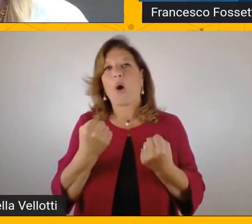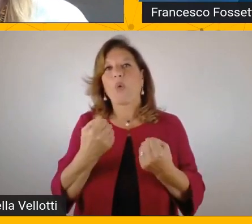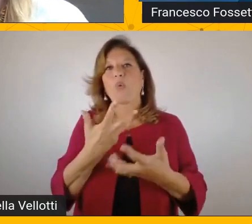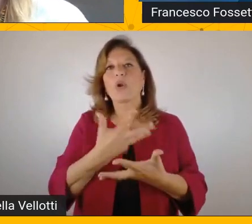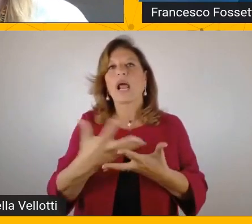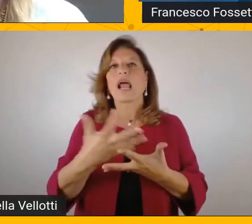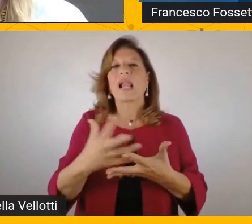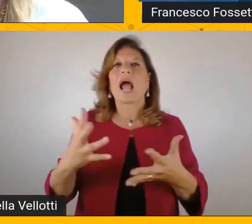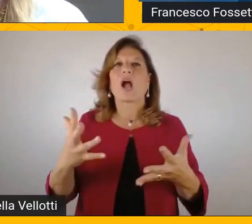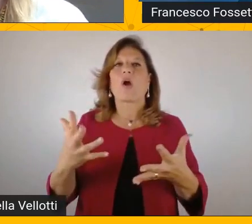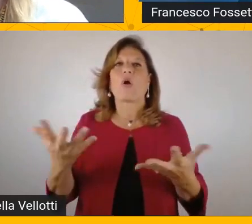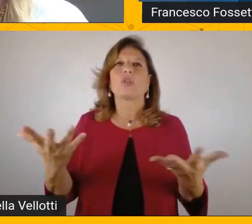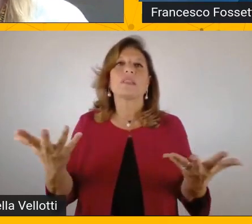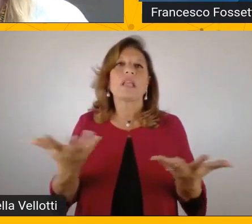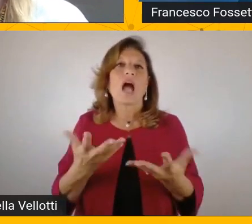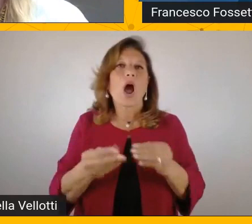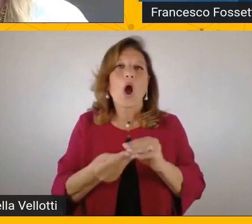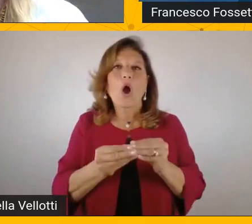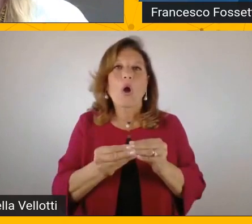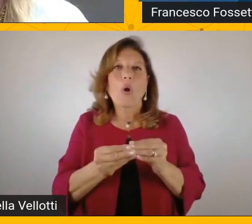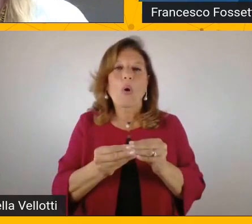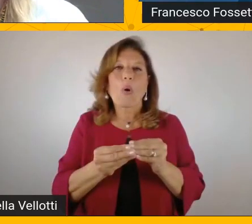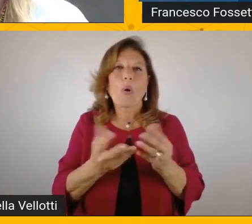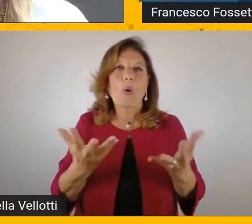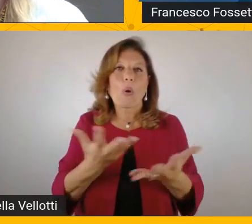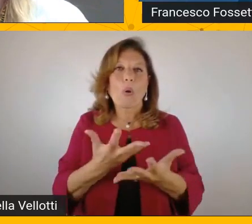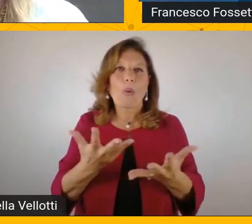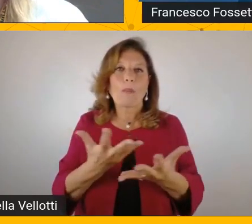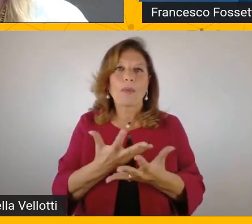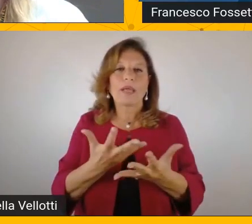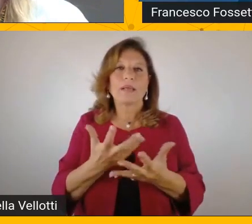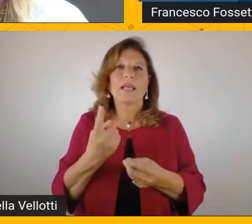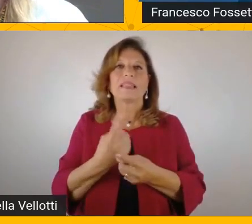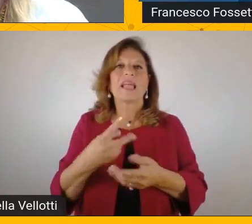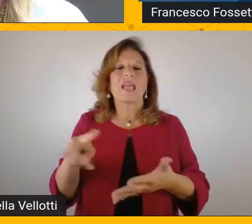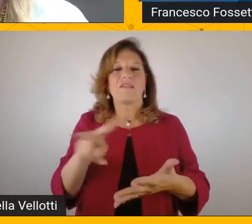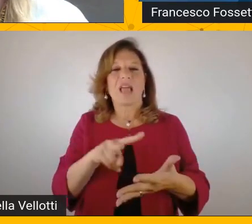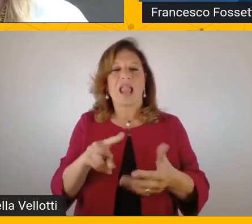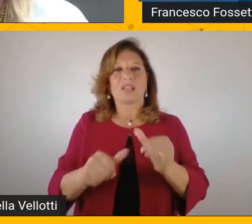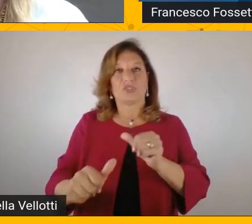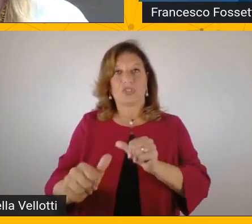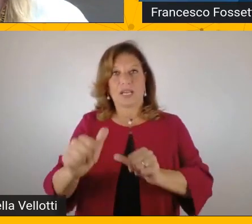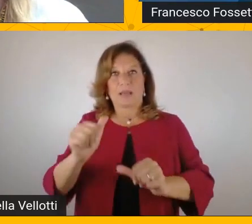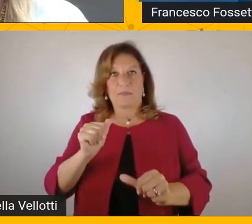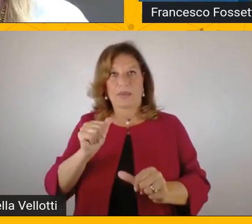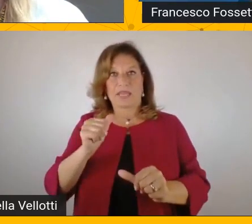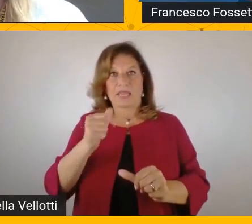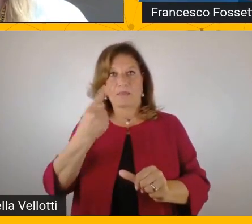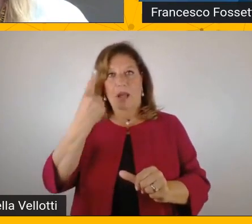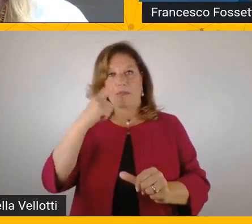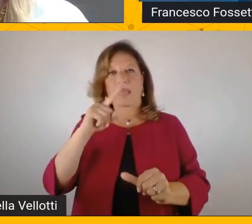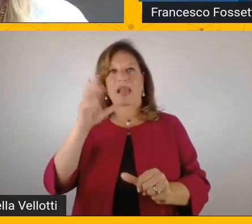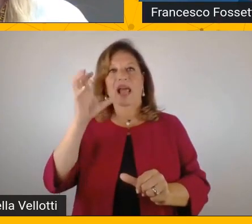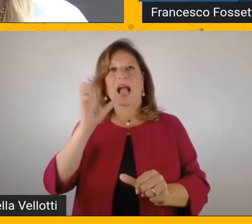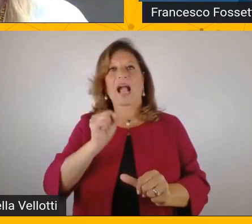quindi dev'essere eh può essere una lettura preliminare delle